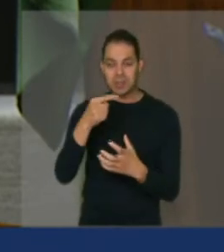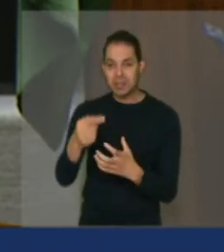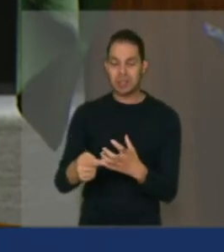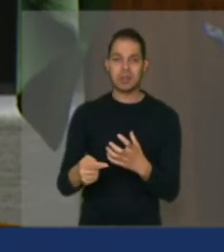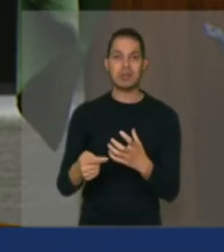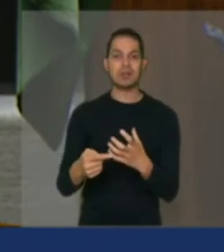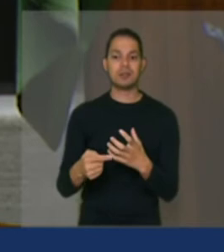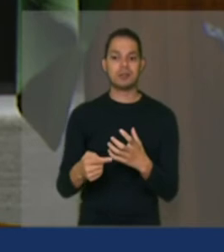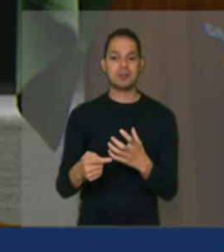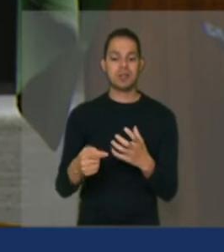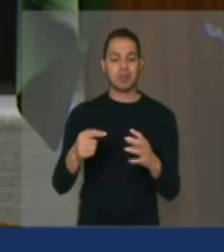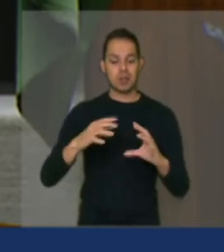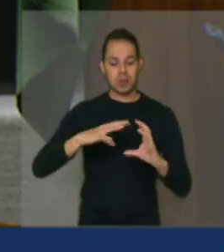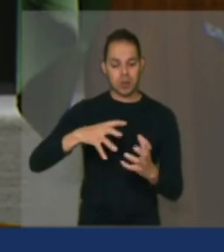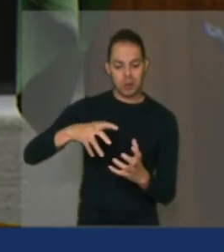INTEIRO É O TRIPÉQUE DÁ SUSTENTAÇÃO AO NOVO TIPO DE